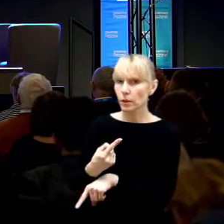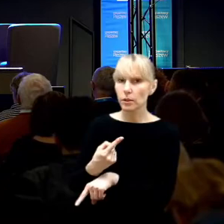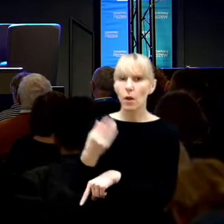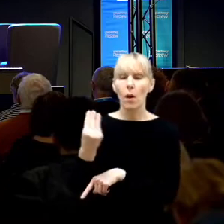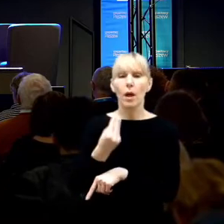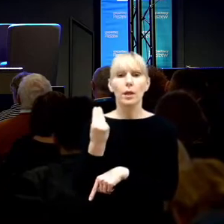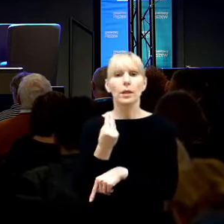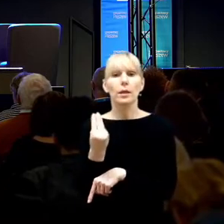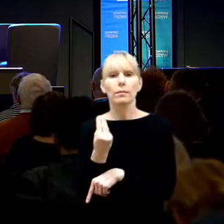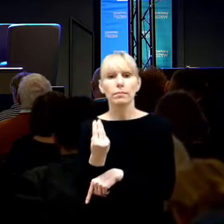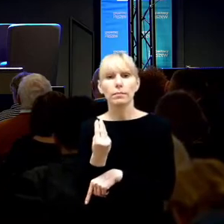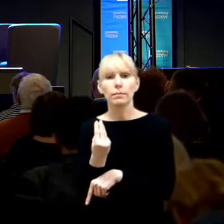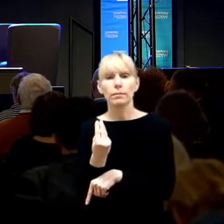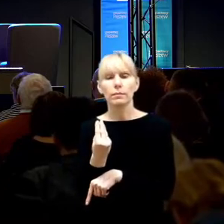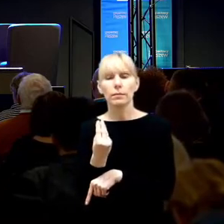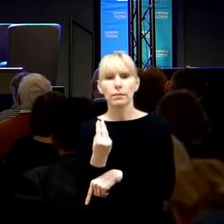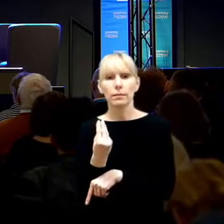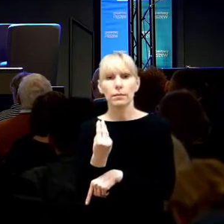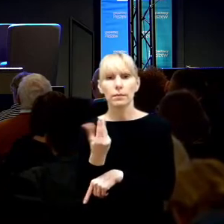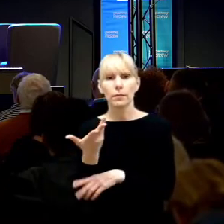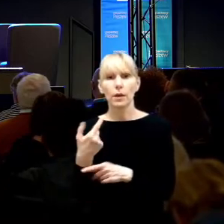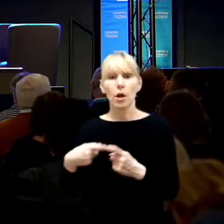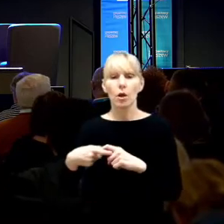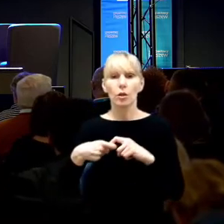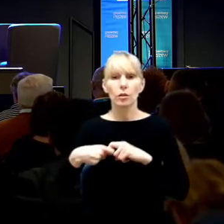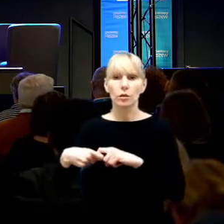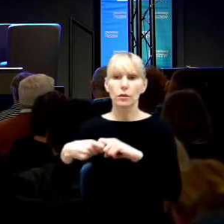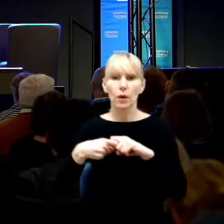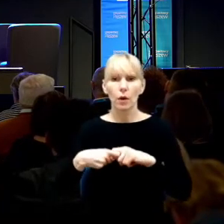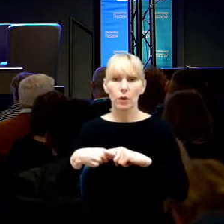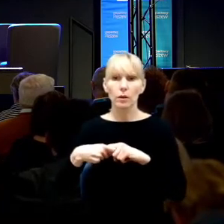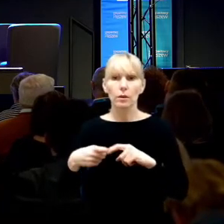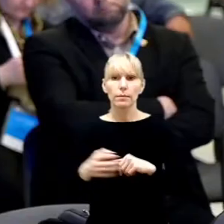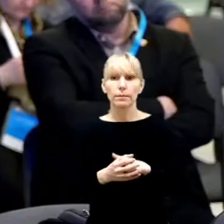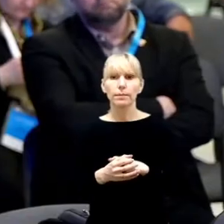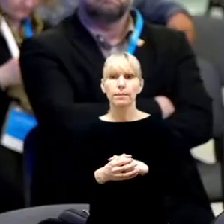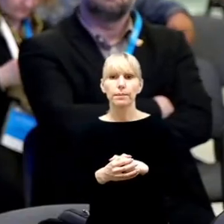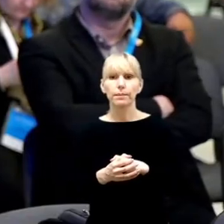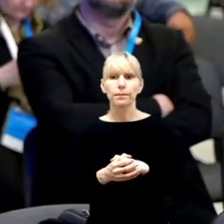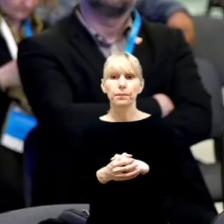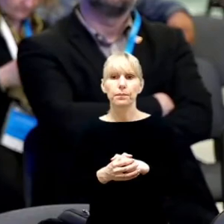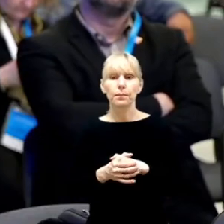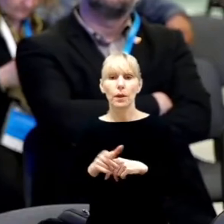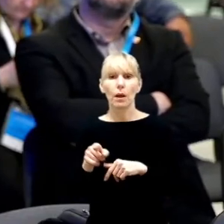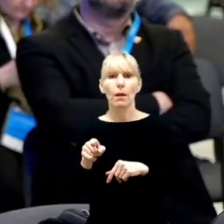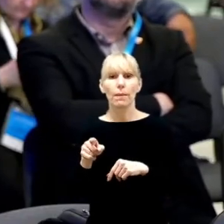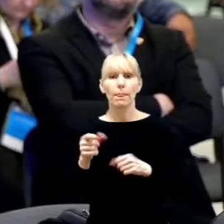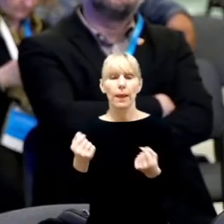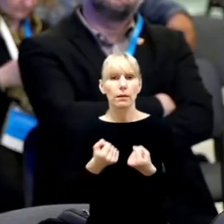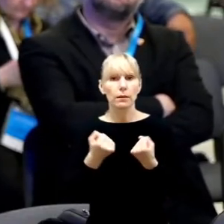wątek związany z kwestią tej infrastruktury mieszkaniowej dostosowanej